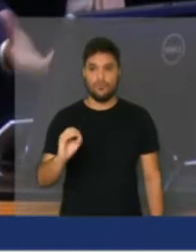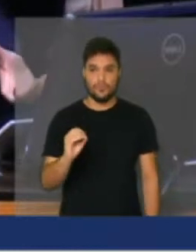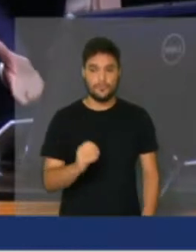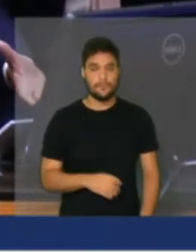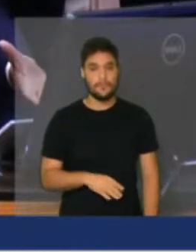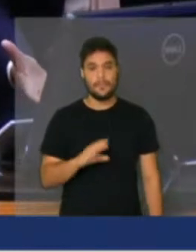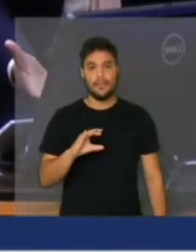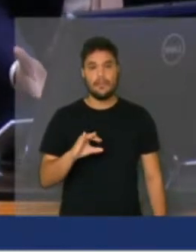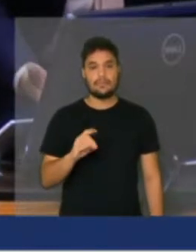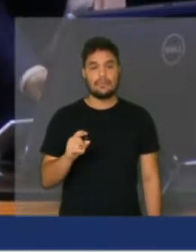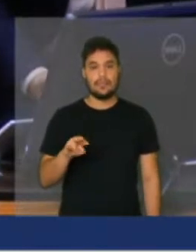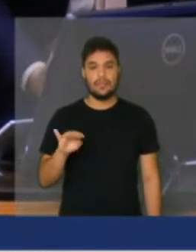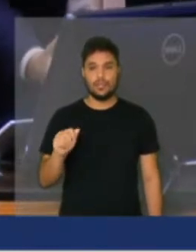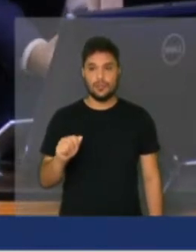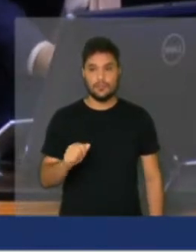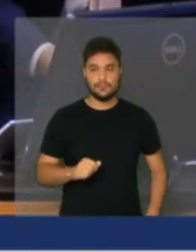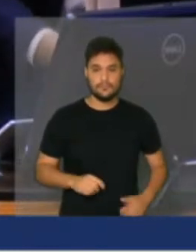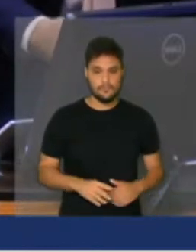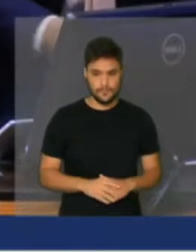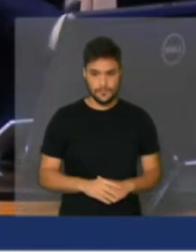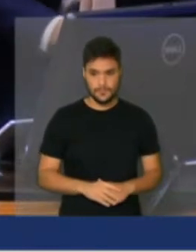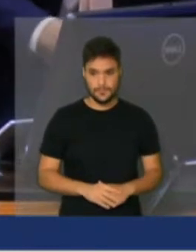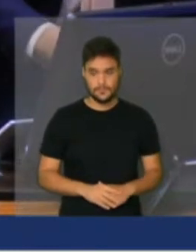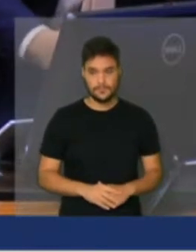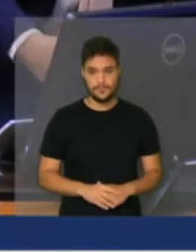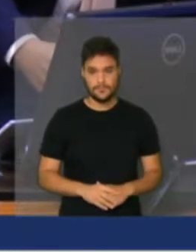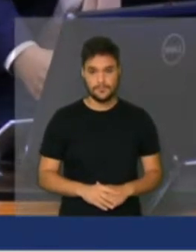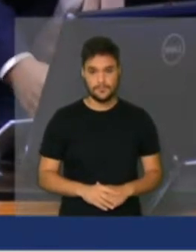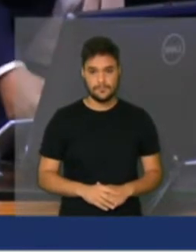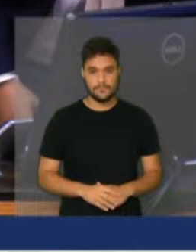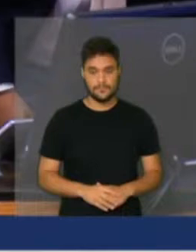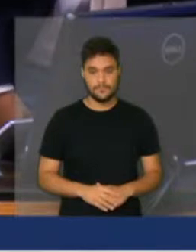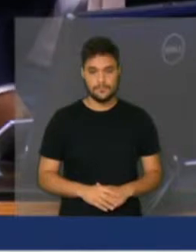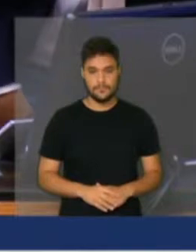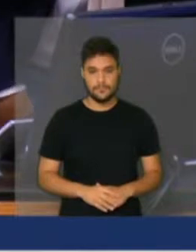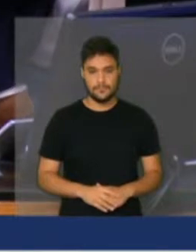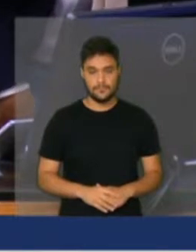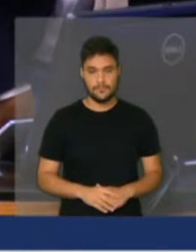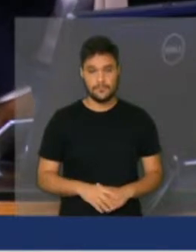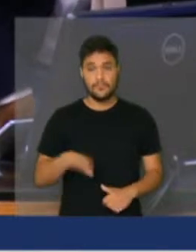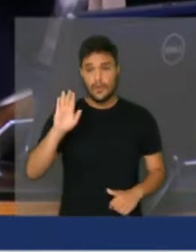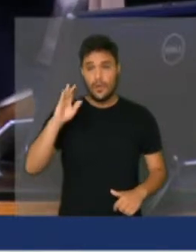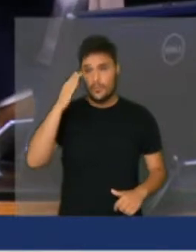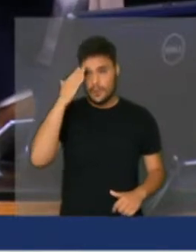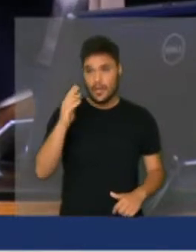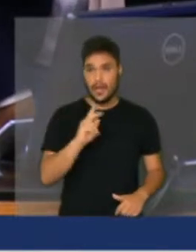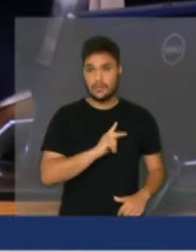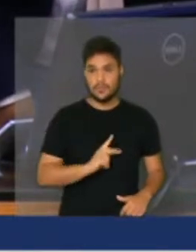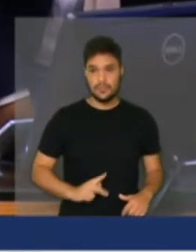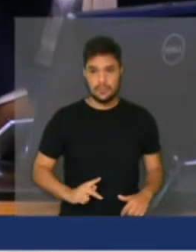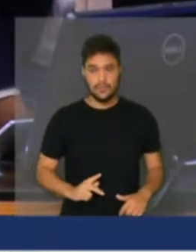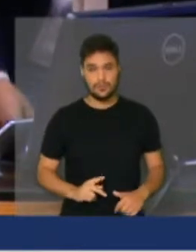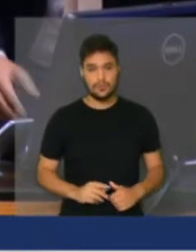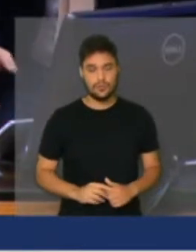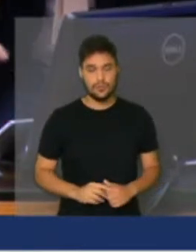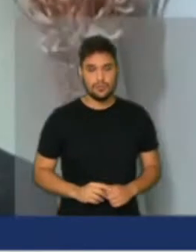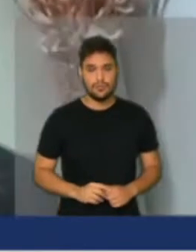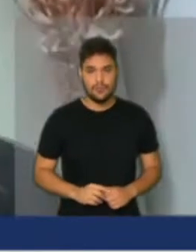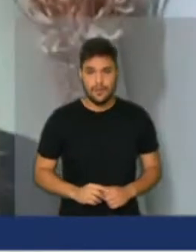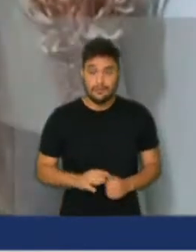ADRIANA VENTURA. -- [DEPUTADA]: OBRIGADA, SENHOR PRESIDENTE, OBRIGADA. NA VERDADE, O NOVO ORIENTA NÃO É RETIRADA DA PAUTA,